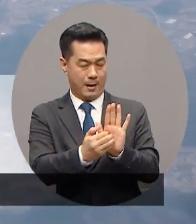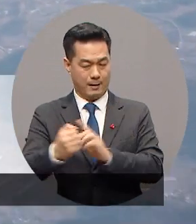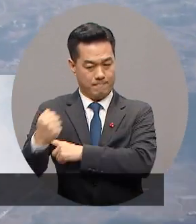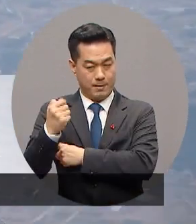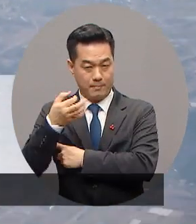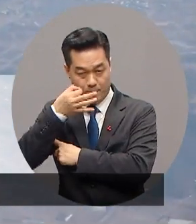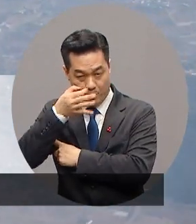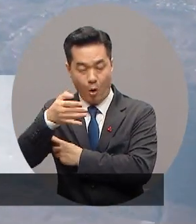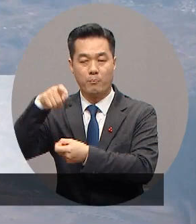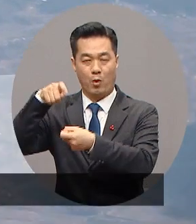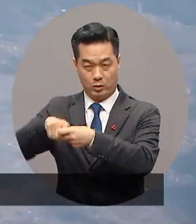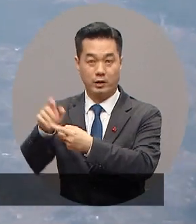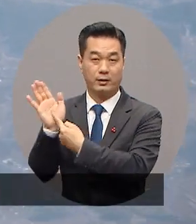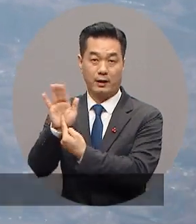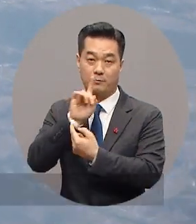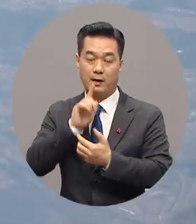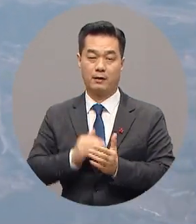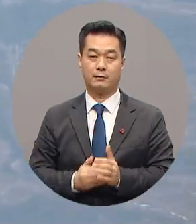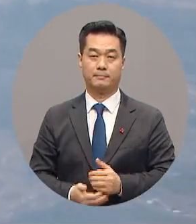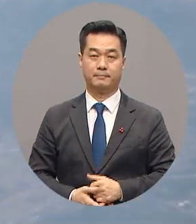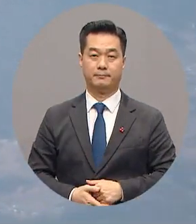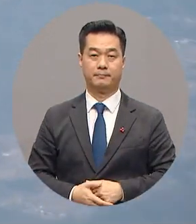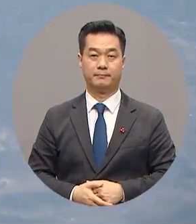대한 3국의 공동 대응을 의지를 보여주기 위해 계획했다고 합참은 설명했습니다.